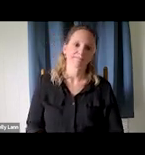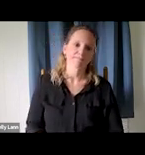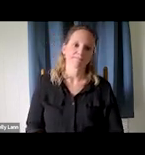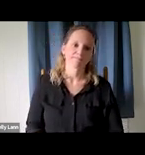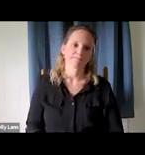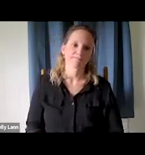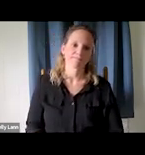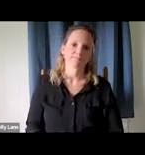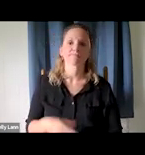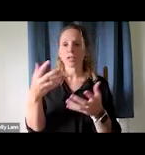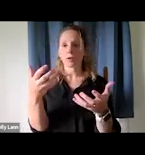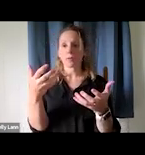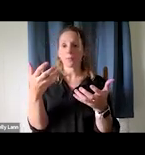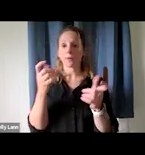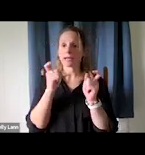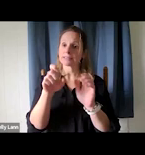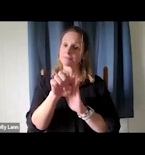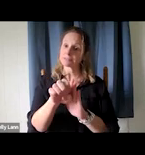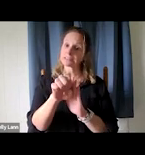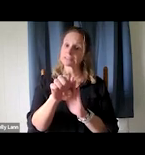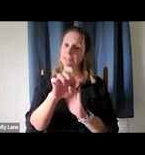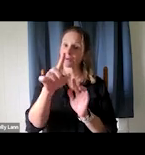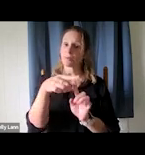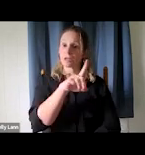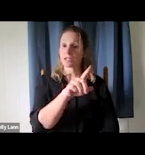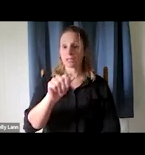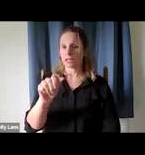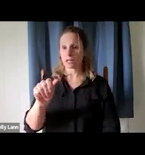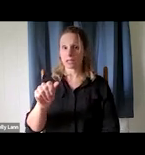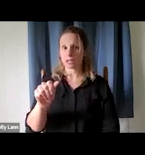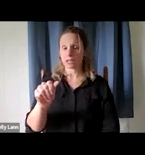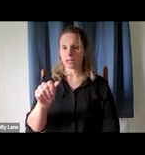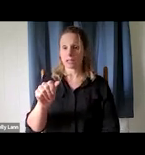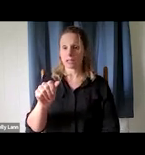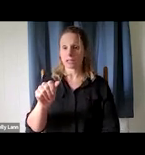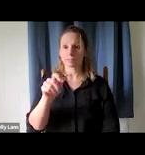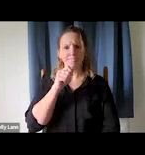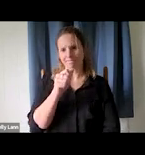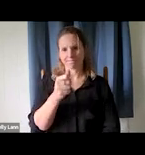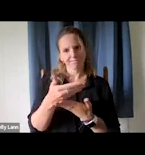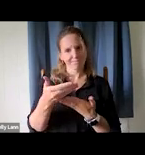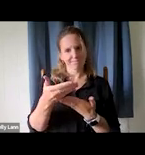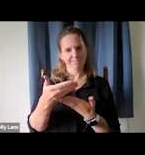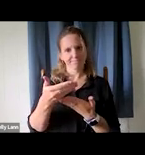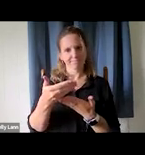Quería dar algunos ejemplos de cuándo la DAA no es material. Otros ejemplos que no fueron materiales.